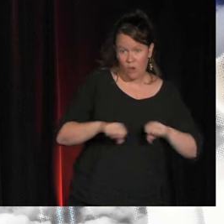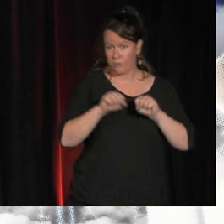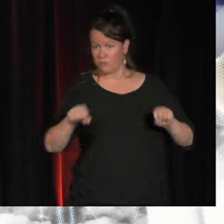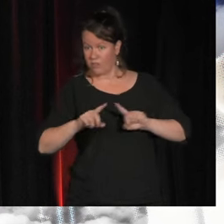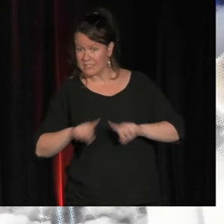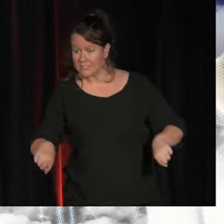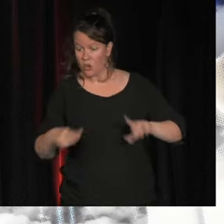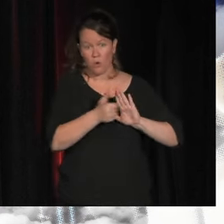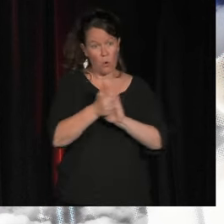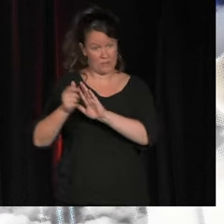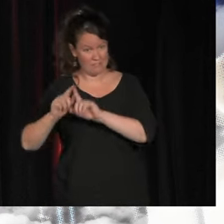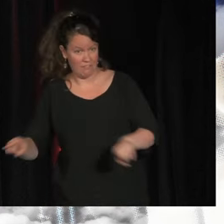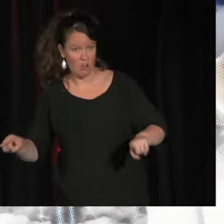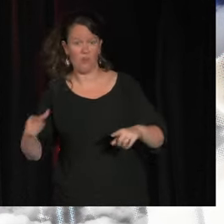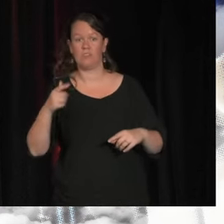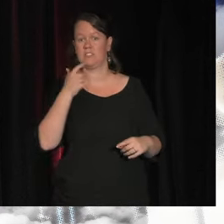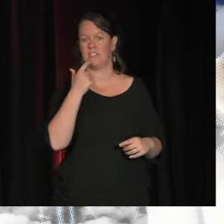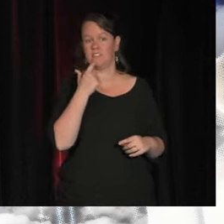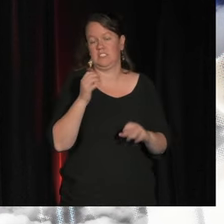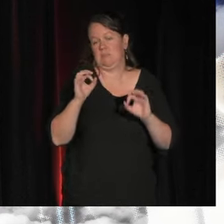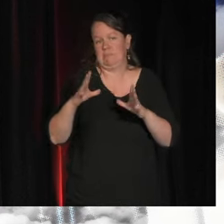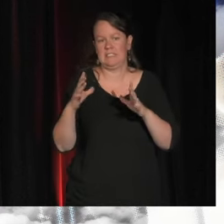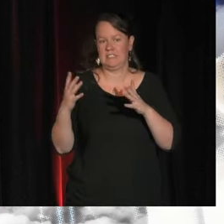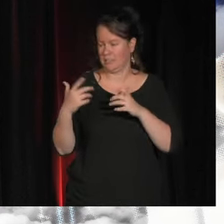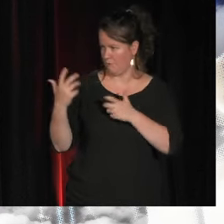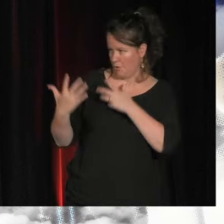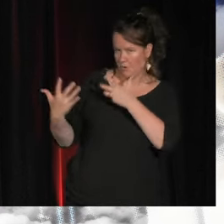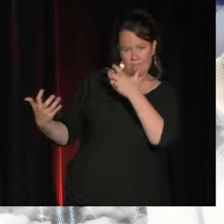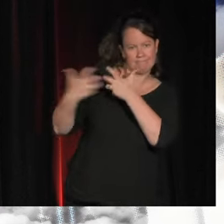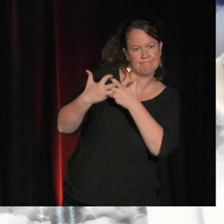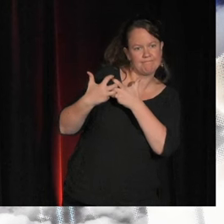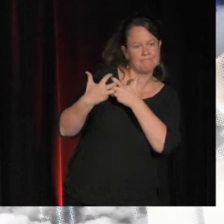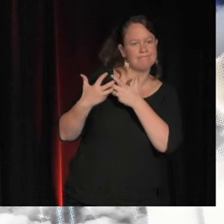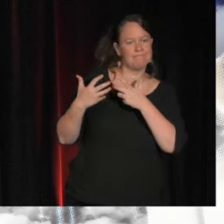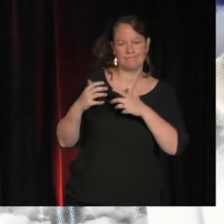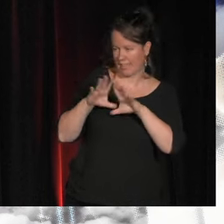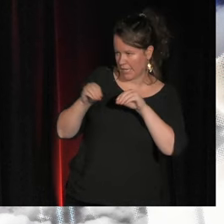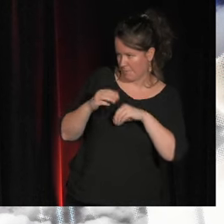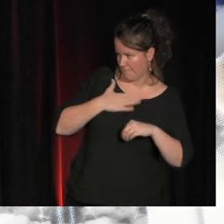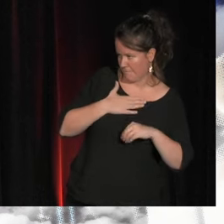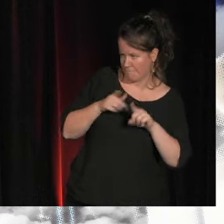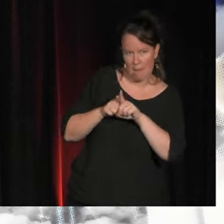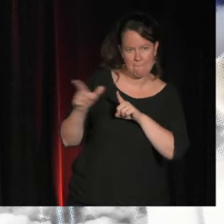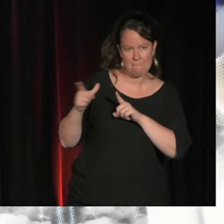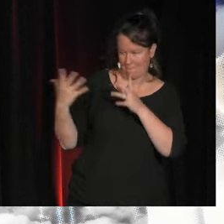Il y a une possibilité de créer des synergies entre les héros de son équipe et d'avoir des contres.